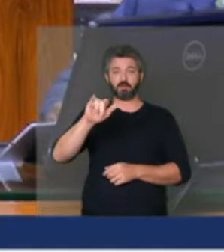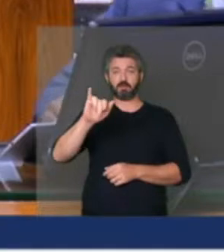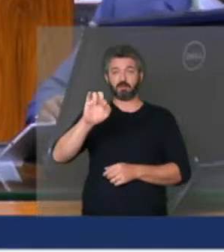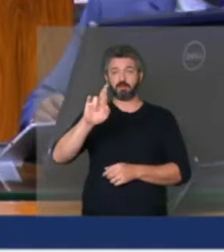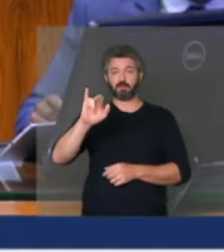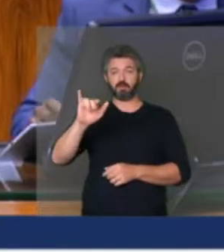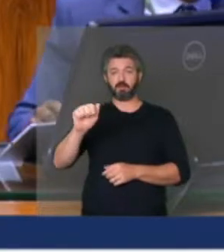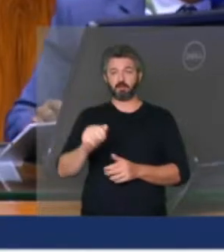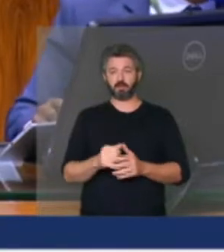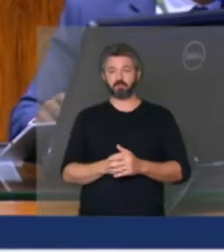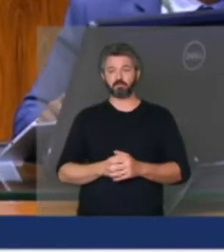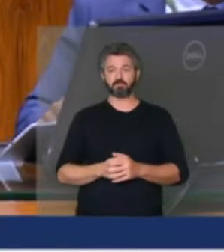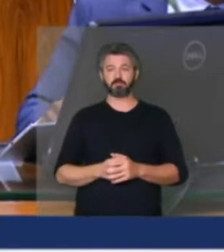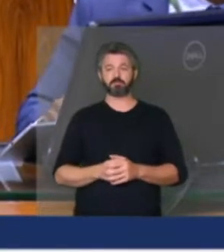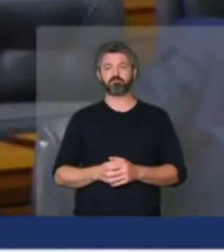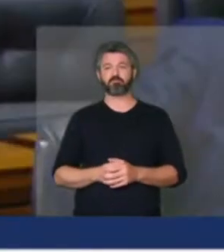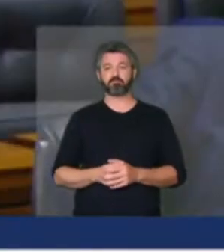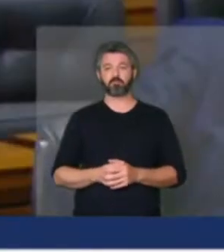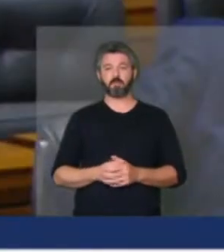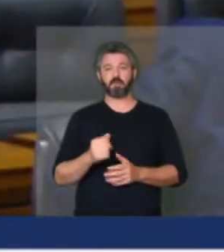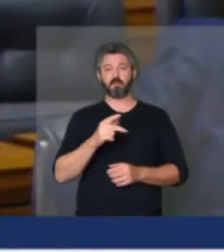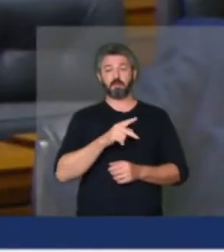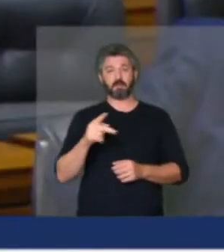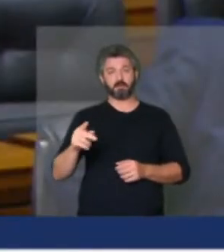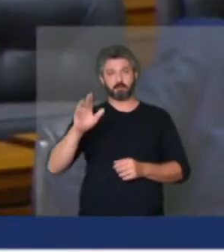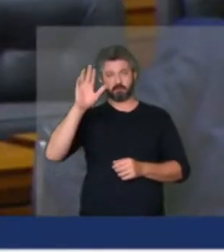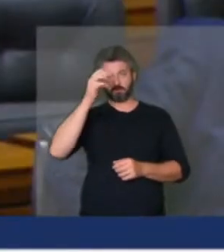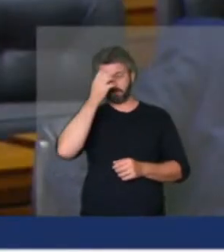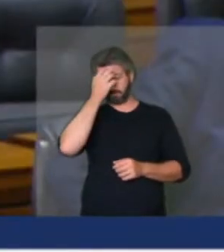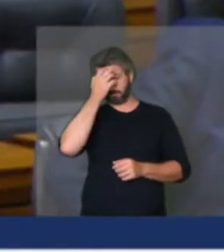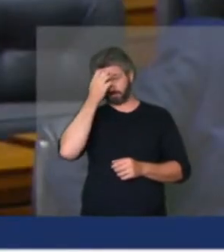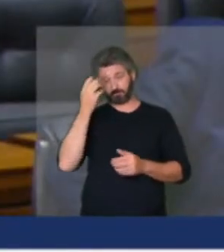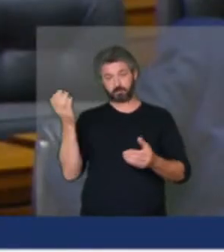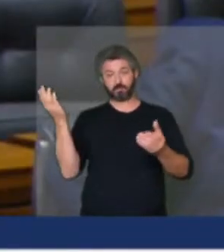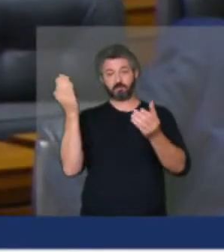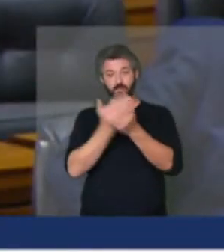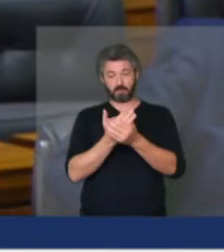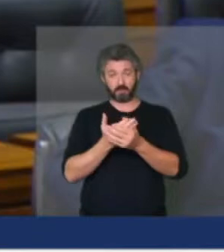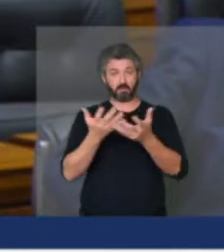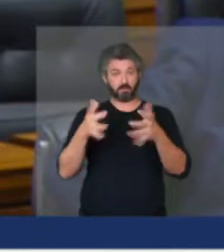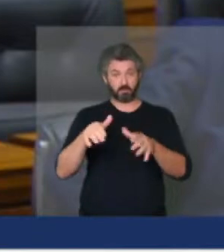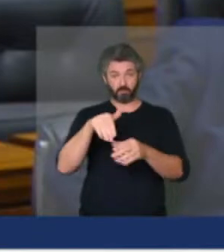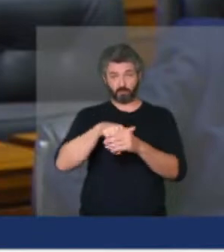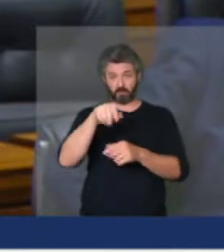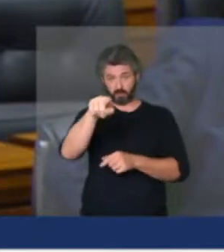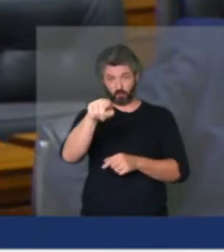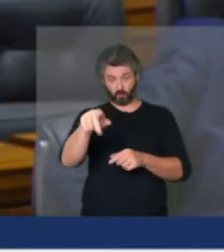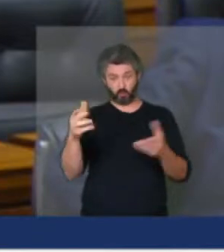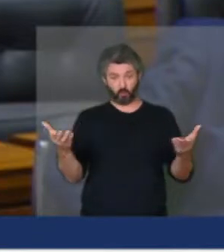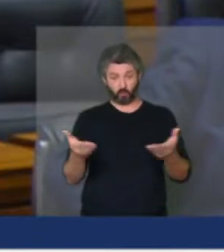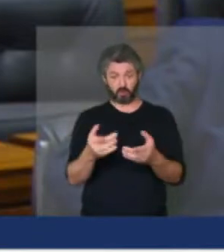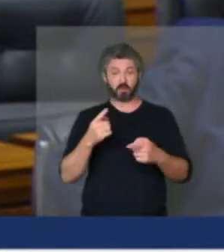A FAVOR, DEPUTADA TALÍRIA PETRONE. [DEPUTADA]: OBRIGADA, PRESIDENTE. BEM, O NOSSO REQUERIMENTO DE RETIRADA DE PAUTA, SENHOR PRESIDENTE, É